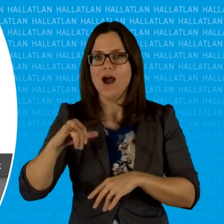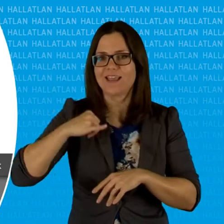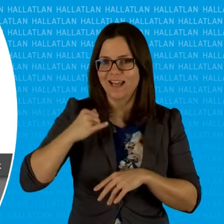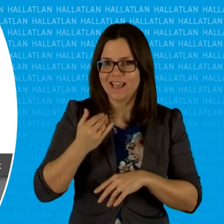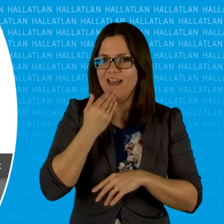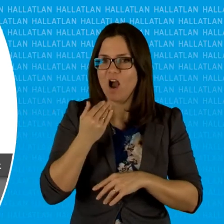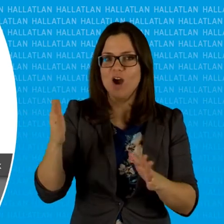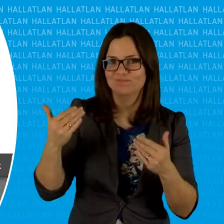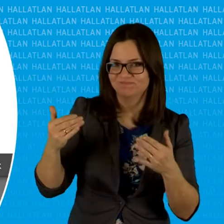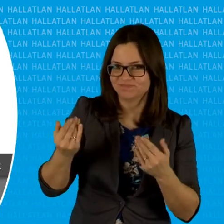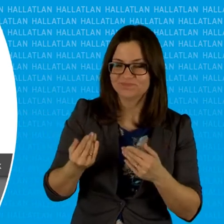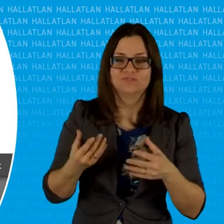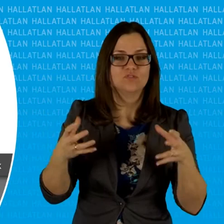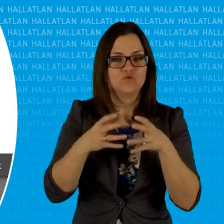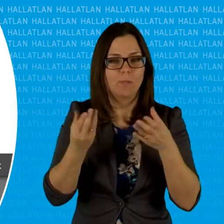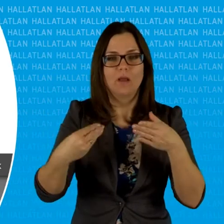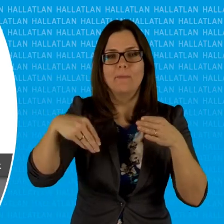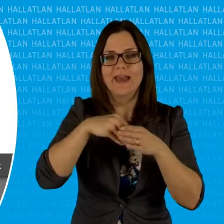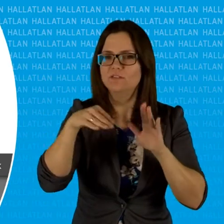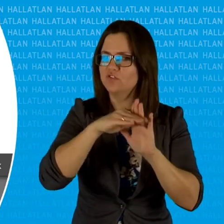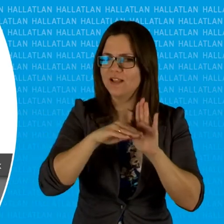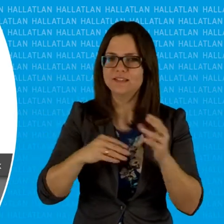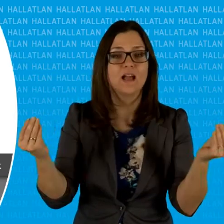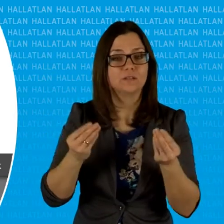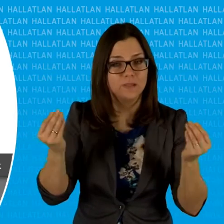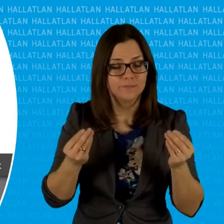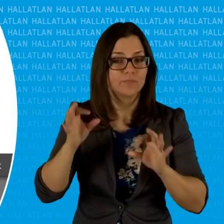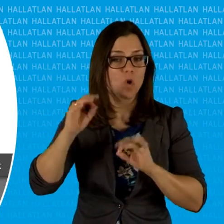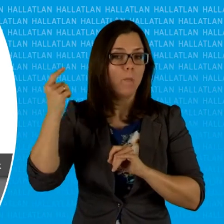Várjuk az érdeklődőket. A csapatba való bekerülésének feltétele,